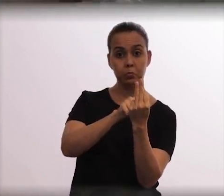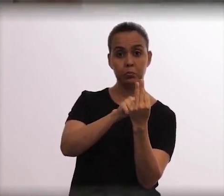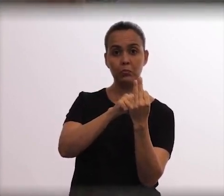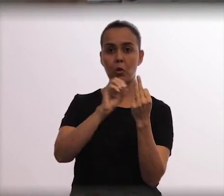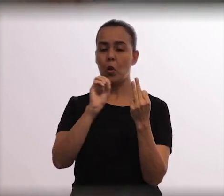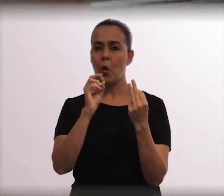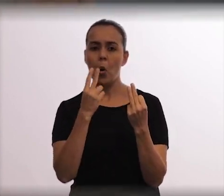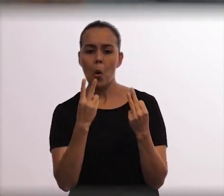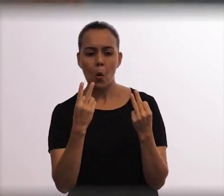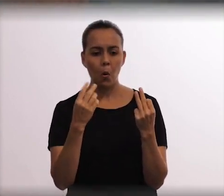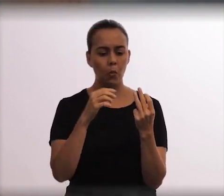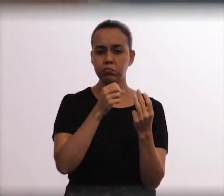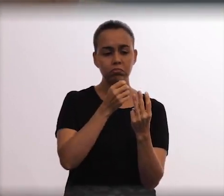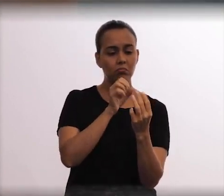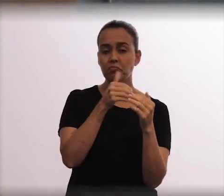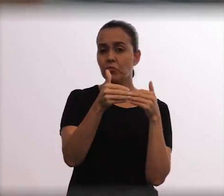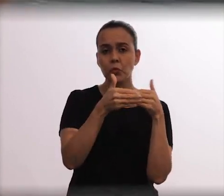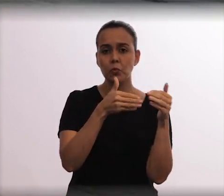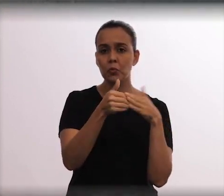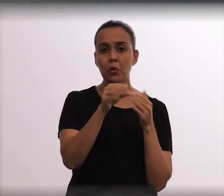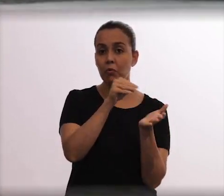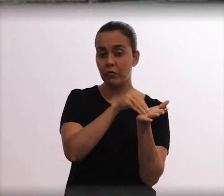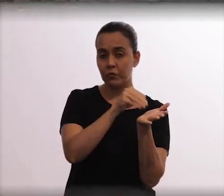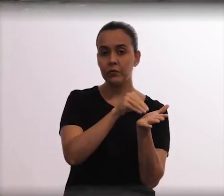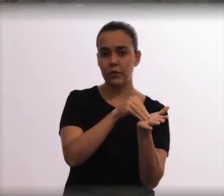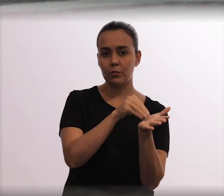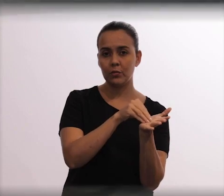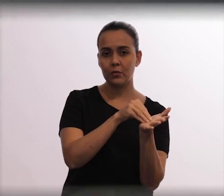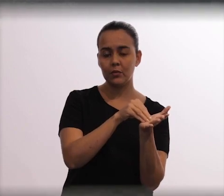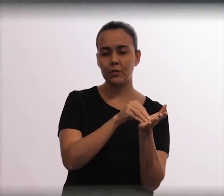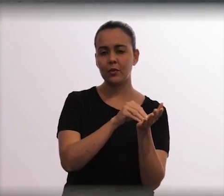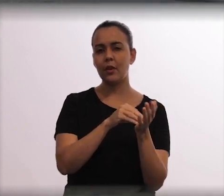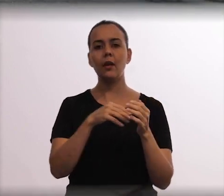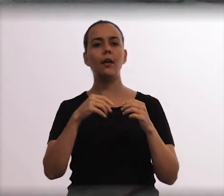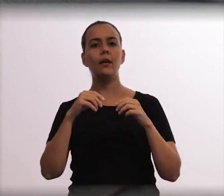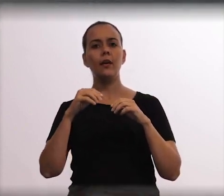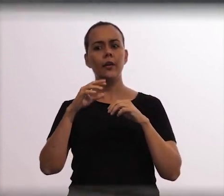predominante em relação aos outros, você tem uma produção de espaço urbano,